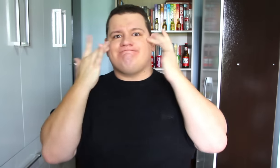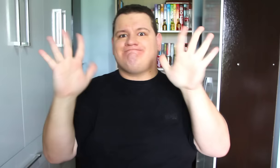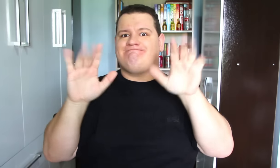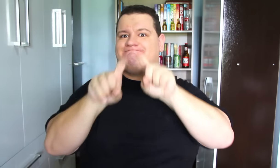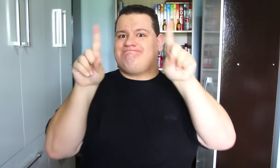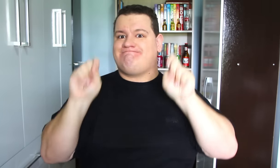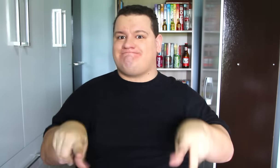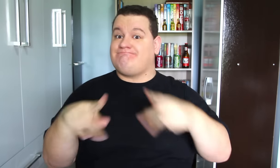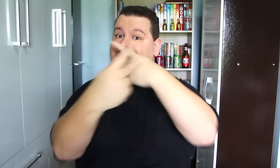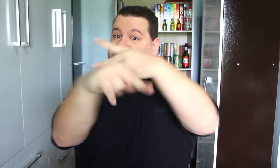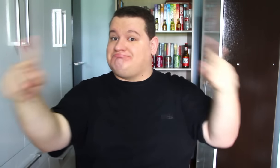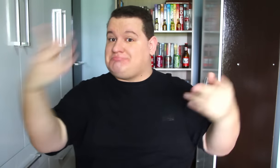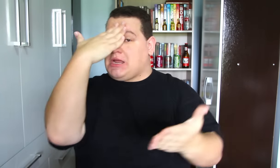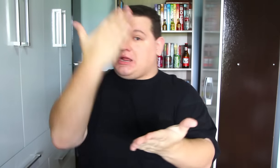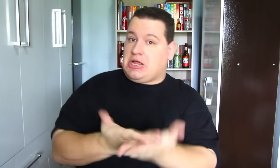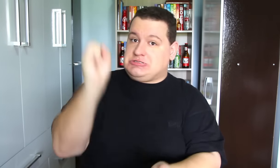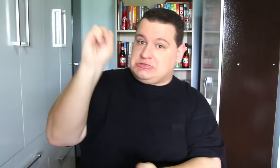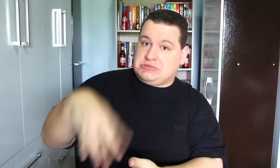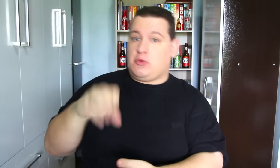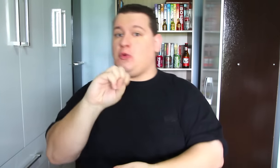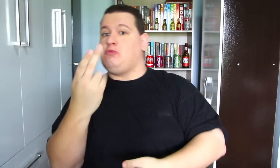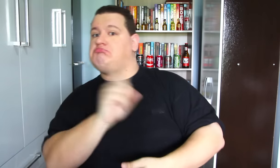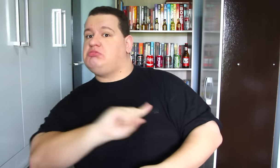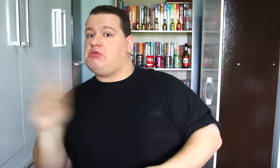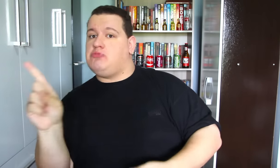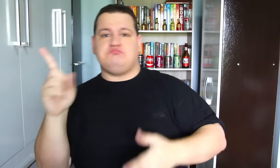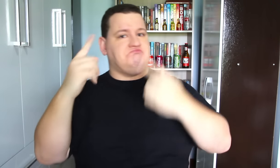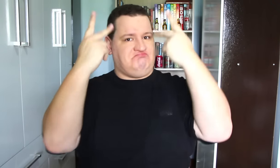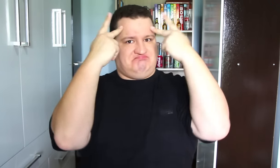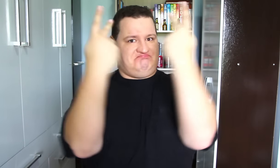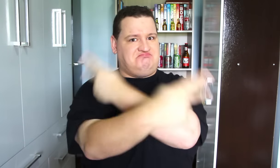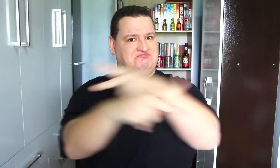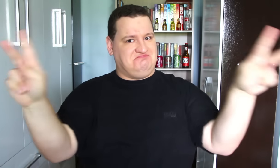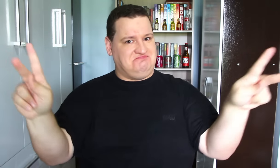Resta apenas você acreditar ou não nessas histórias.